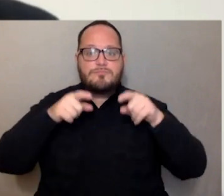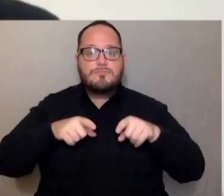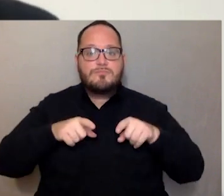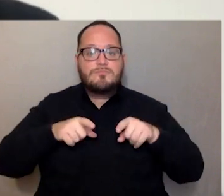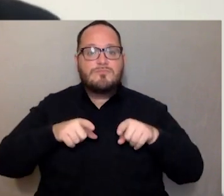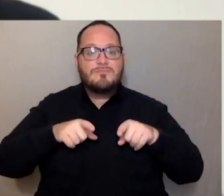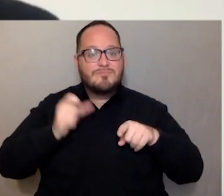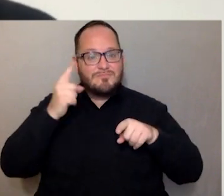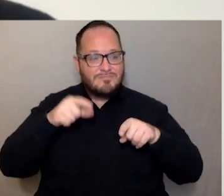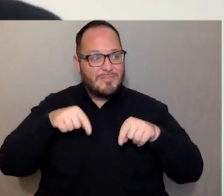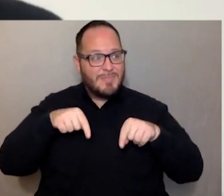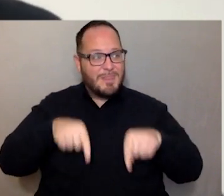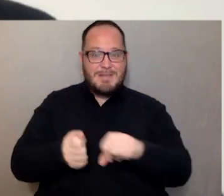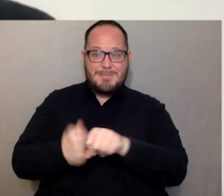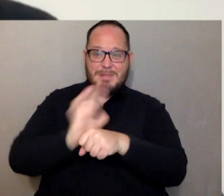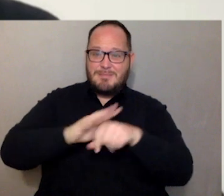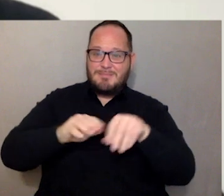PANDEMIC, DATA IS SHOWING US